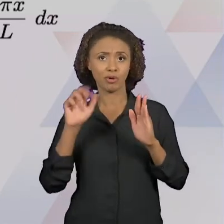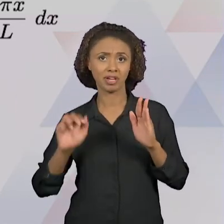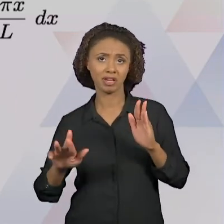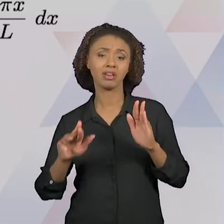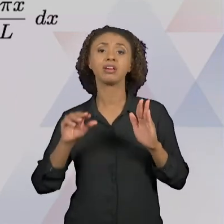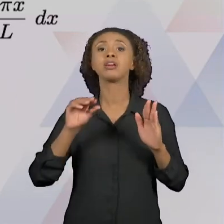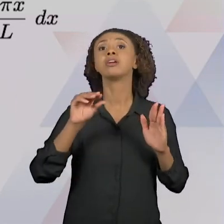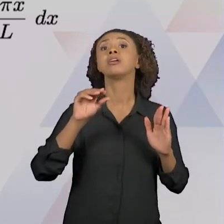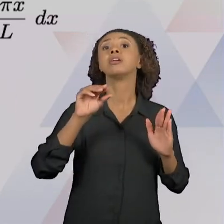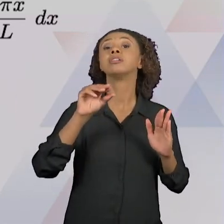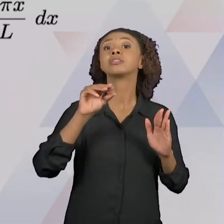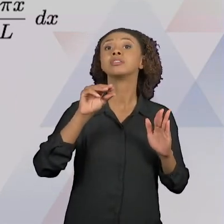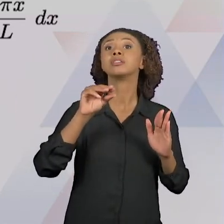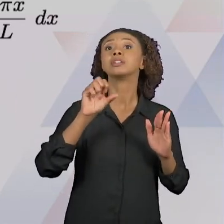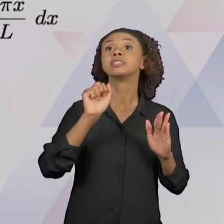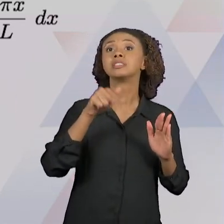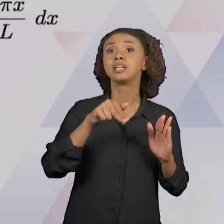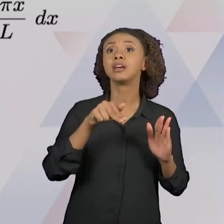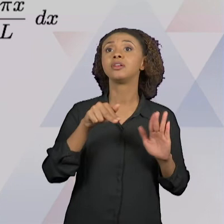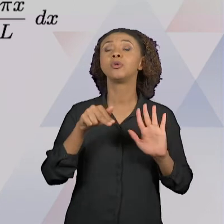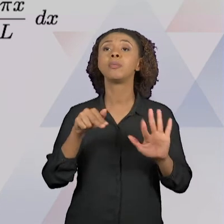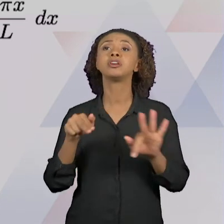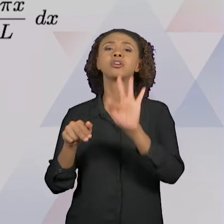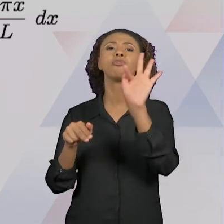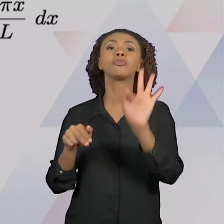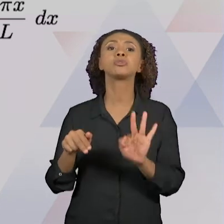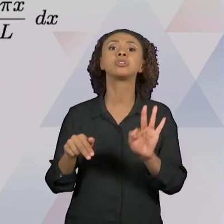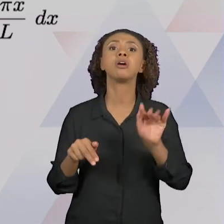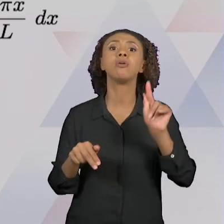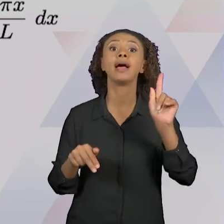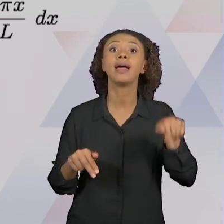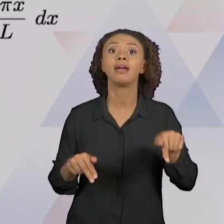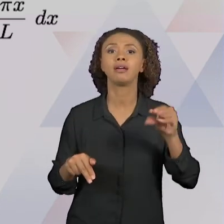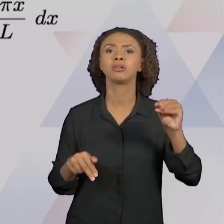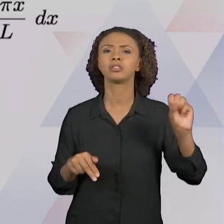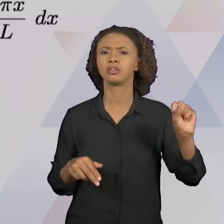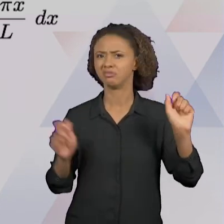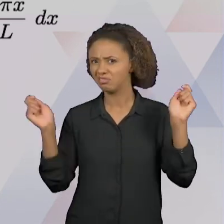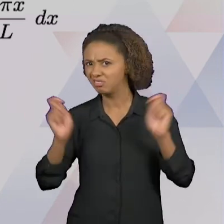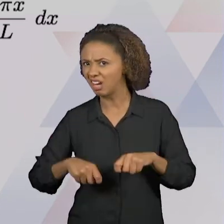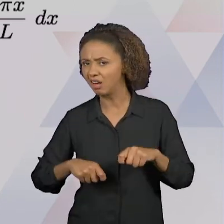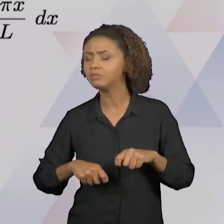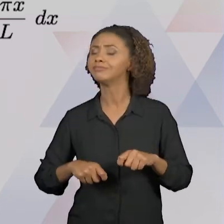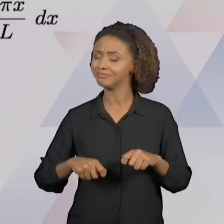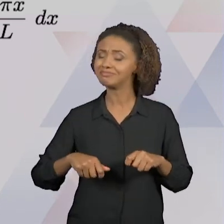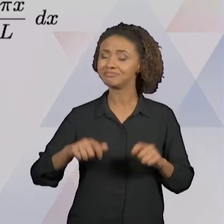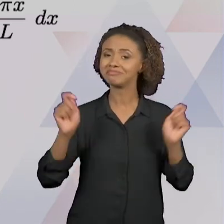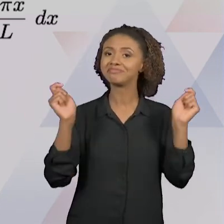ESTÁ INVERTENDO. COMO EU PEGO A FUNÇÃO COSSENO SE EU QUISER ESCREVÊ-LA EM TERMOS DE SENO? É POSSÍVEL? SIM. DEPOIS A GENTE VAI VERIFICAR COMO